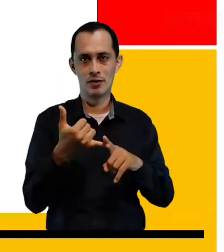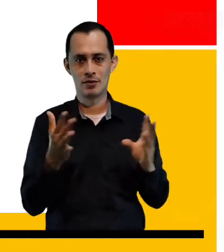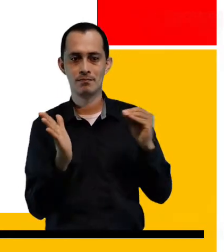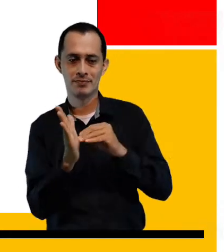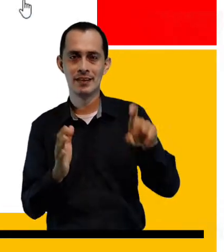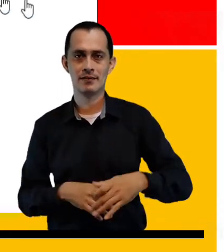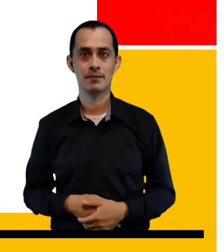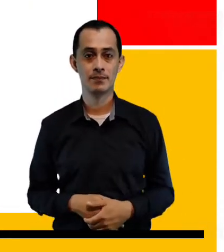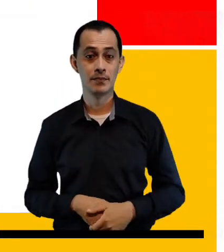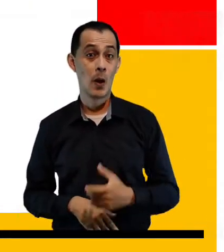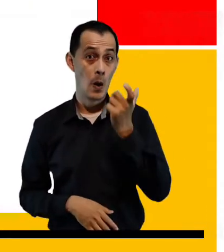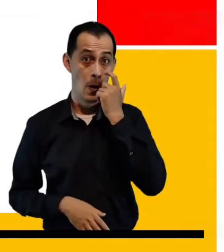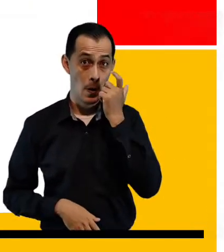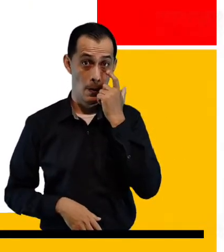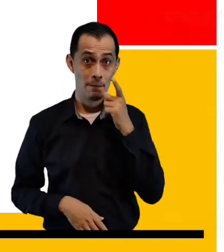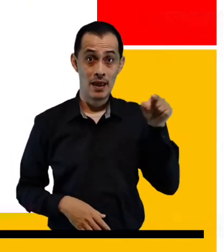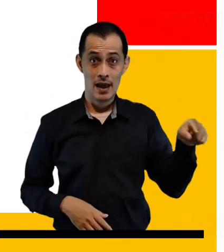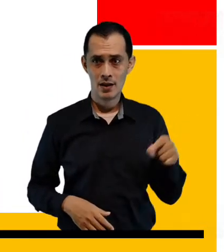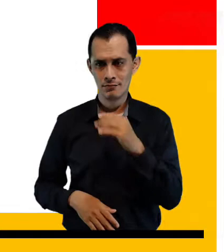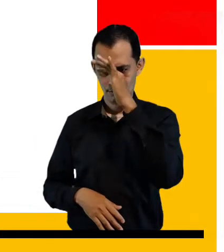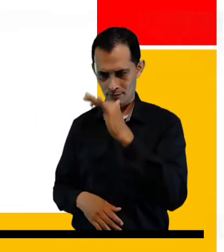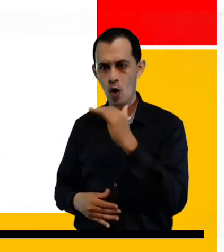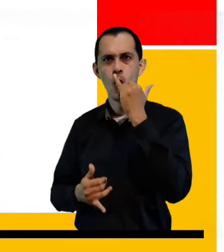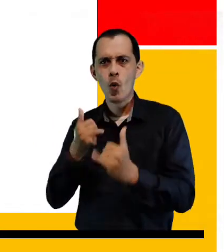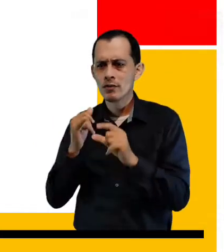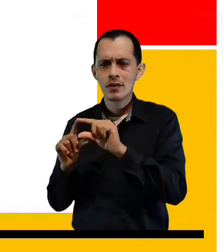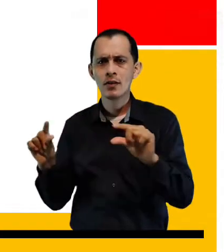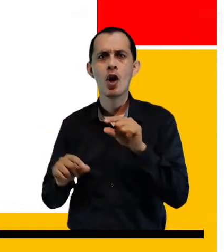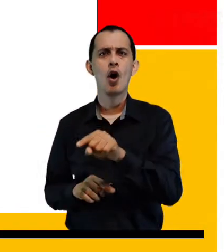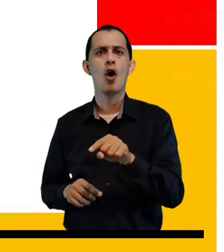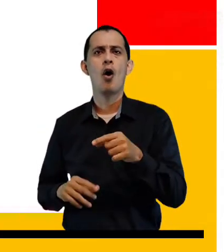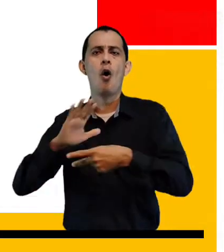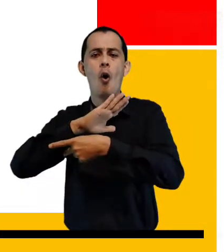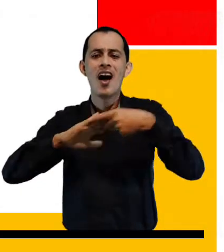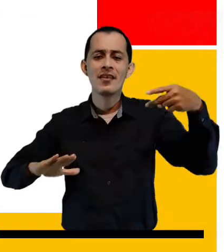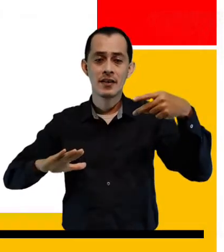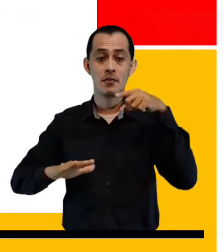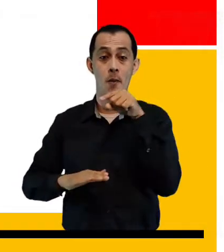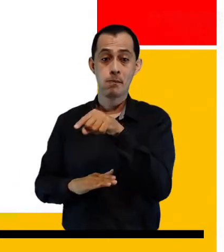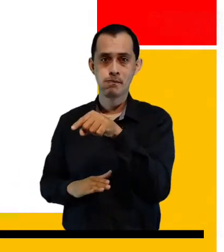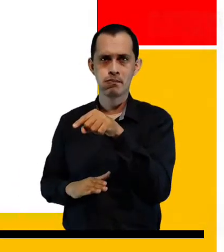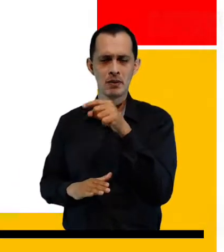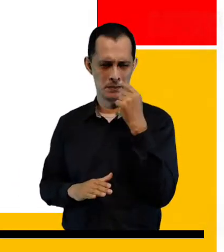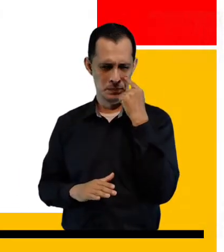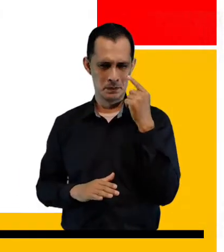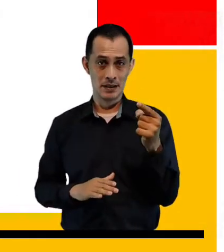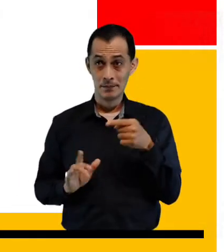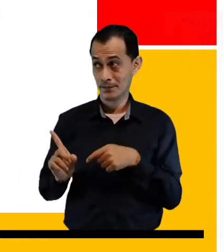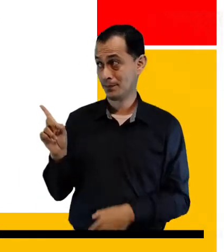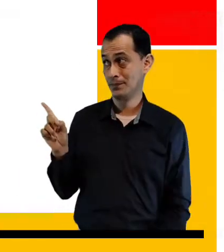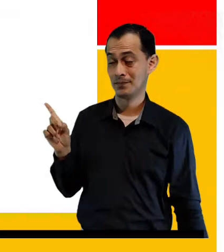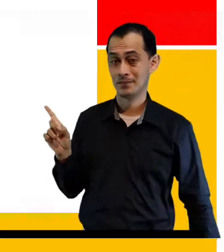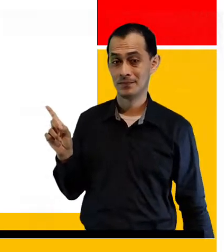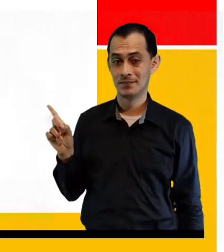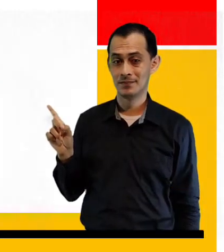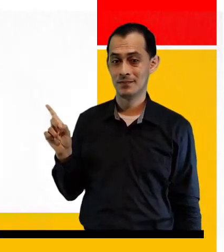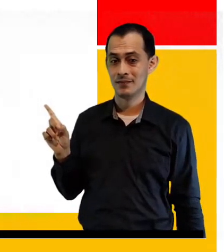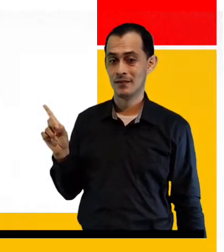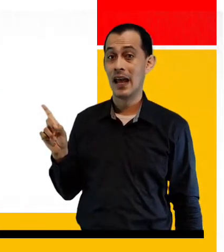opción hoja de vida, se va a encontrar incluida esta opción que dice que certifica la información